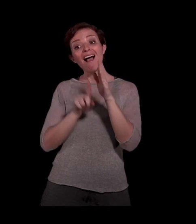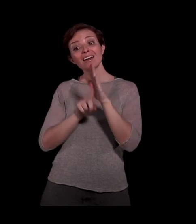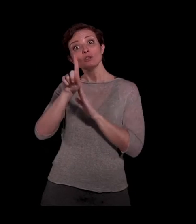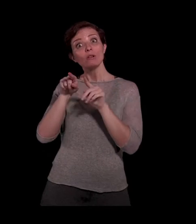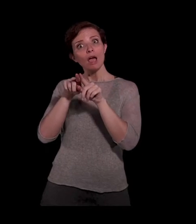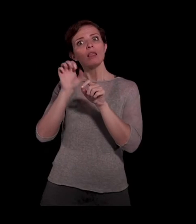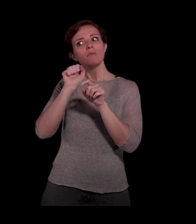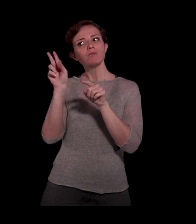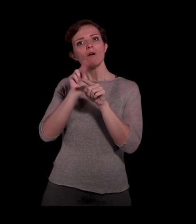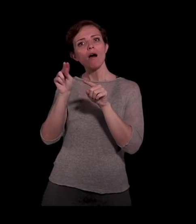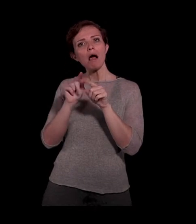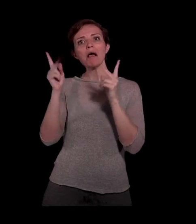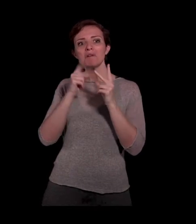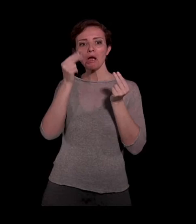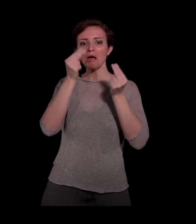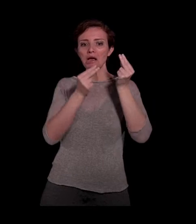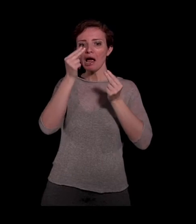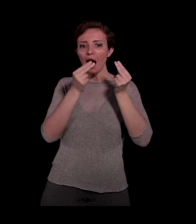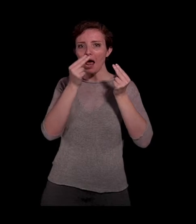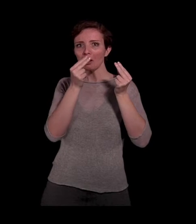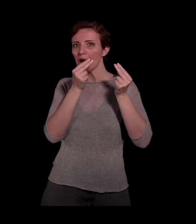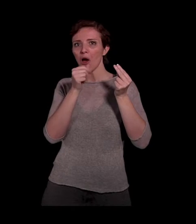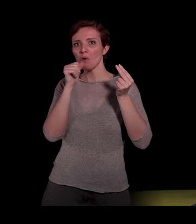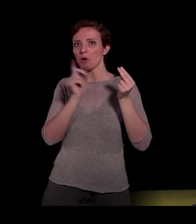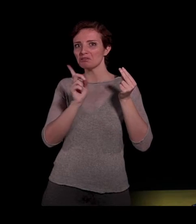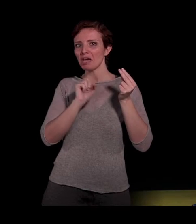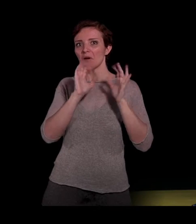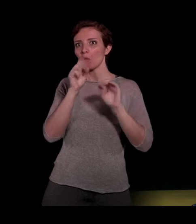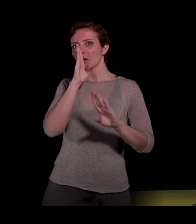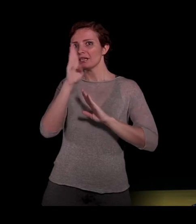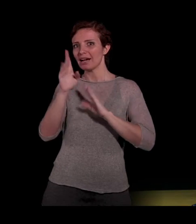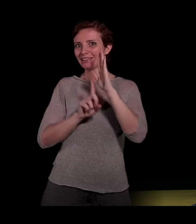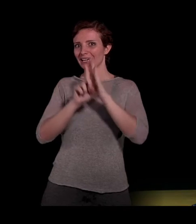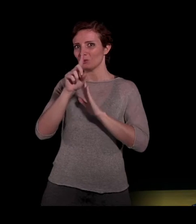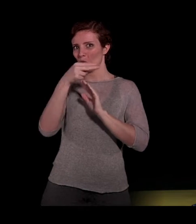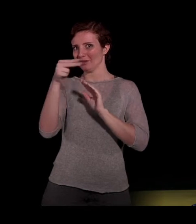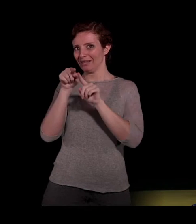senza necessariamente effettuare alcun passaggio intermedio. Vediamo quelli che vengono definiti prodotti notevoli.